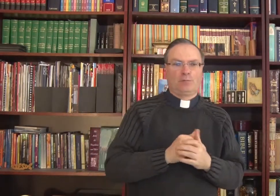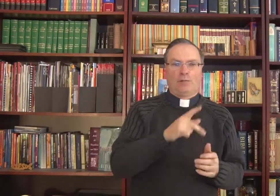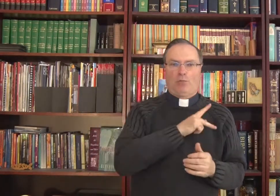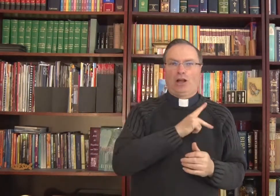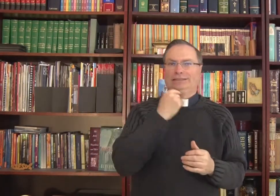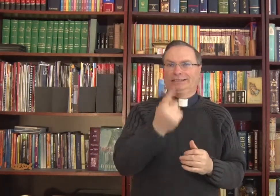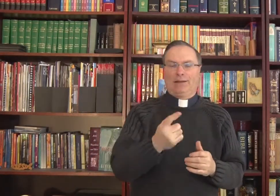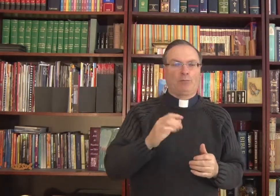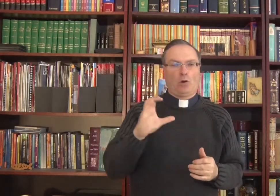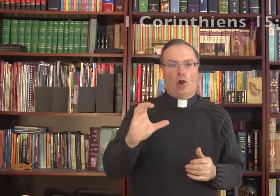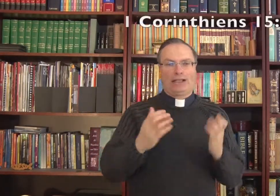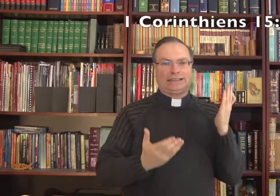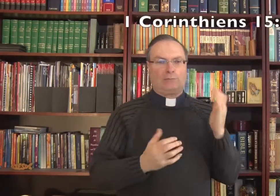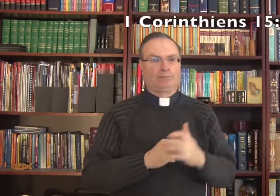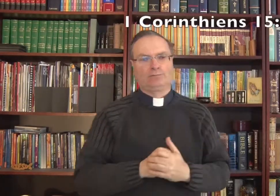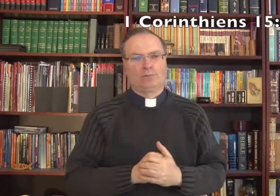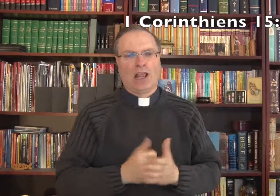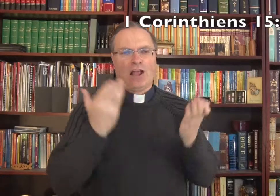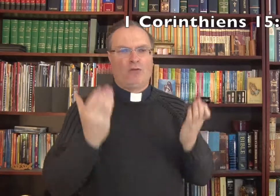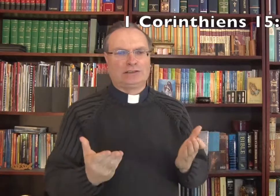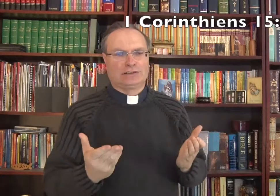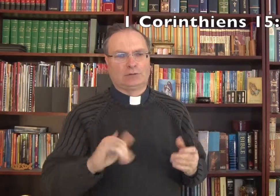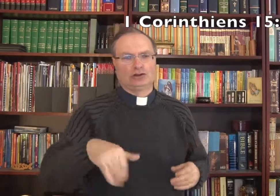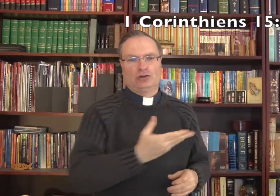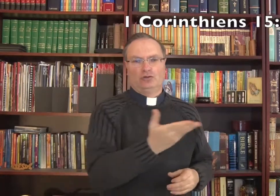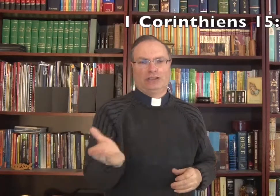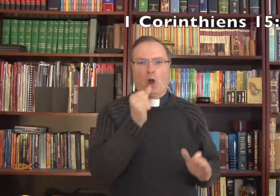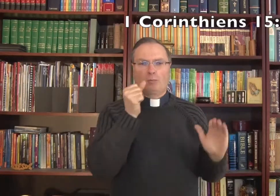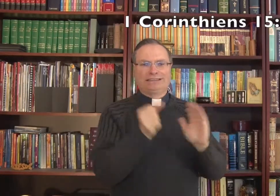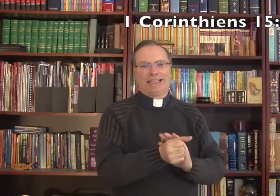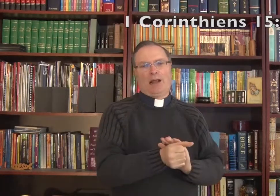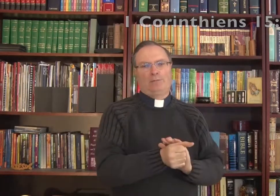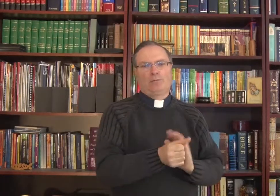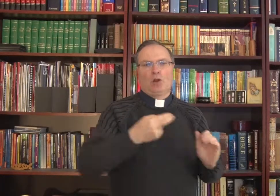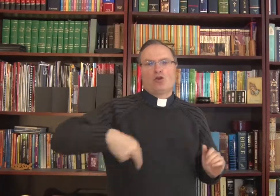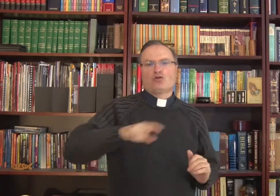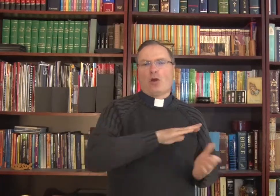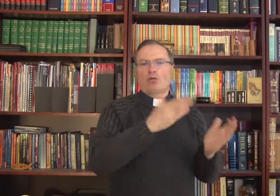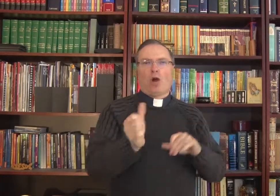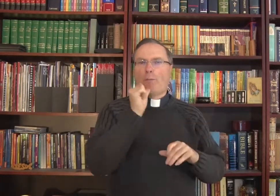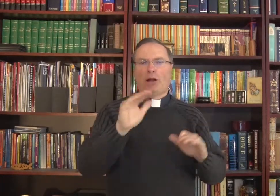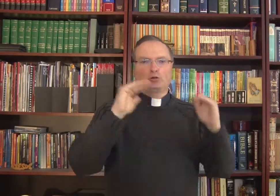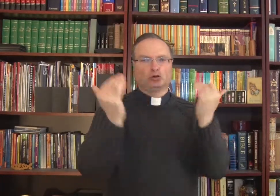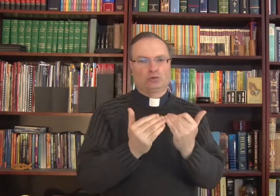Paul disait aux Corinthiens: «Voici, je vous dis un mystère: nous ne mourrons pas tous,